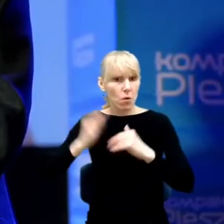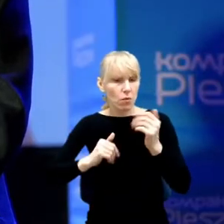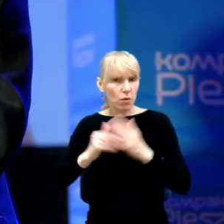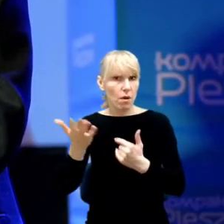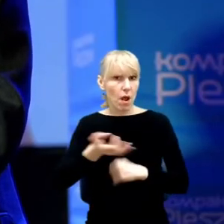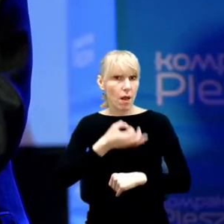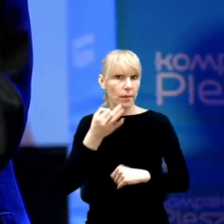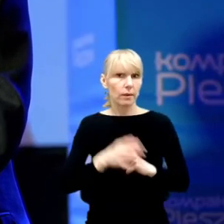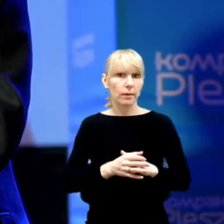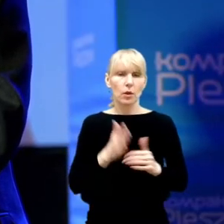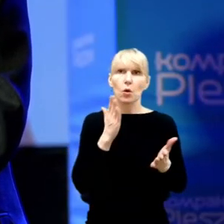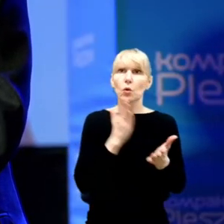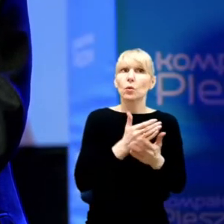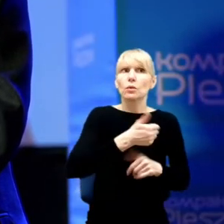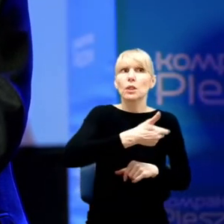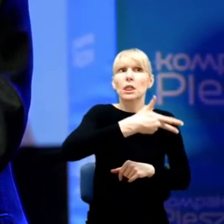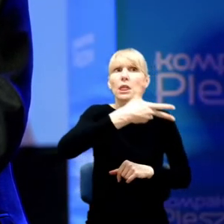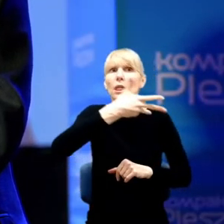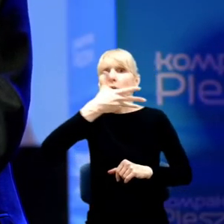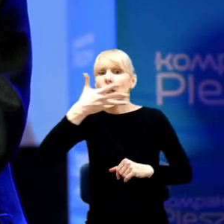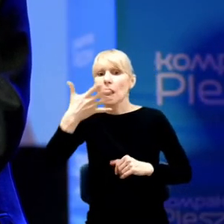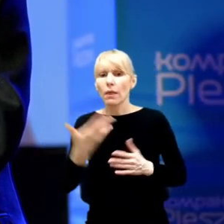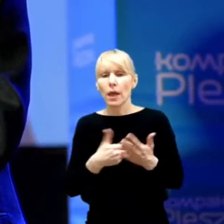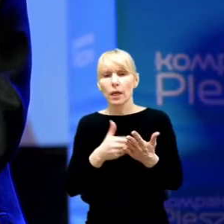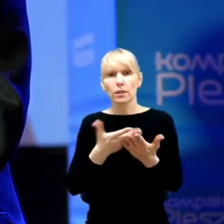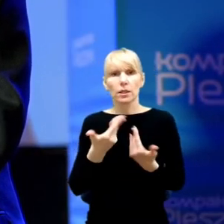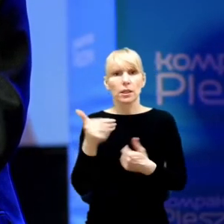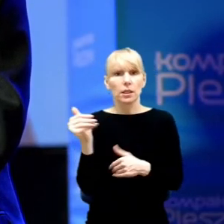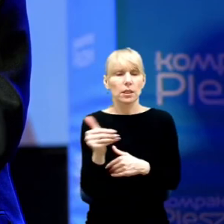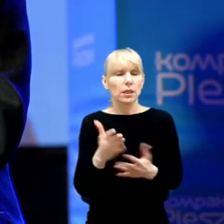Kurczę, już ubyło nam kilkanaście tysięcy mieszkańców w ciągu ostatnich lat